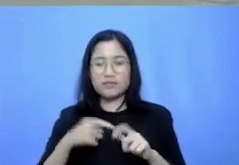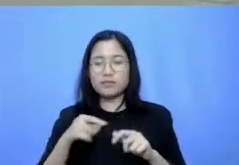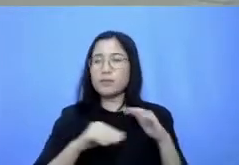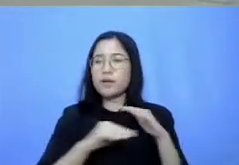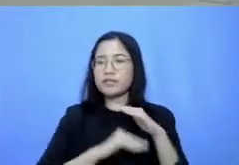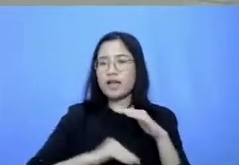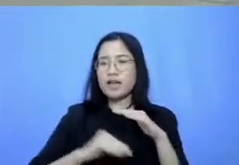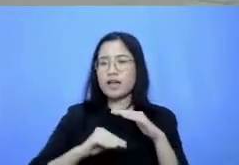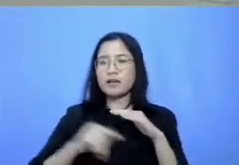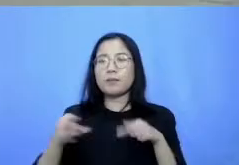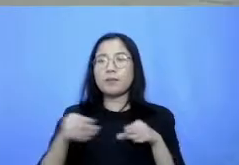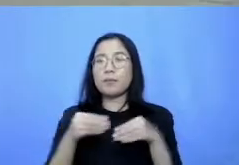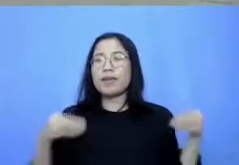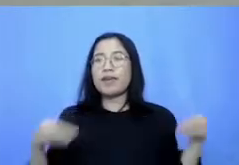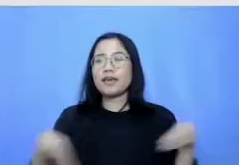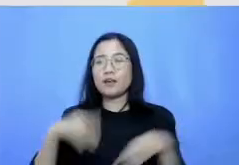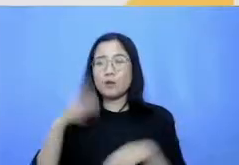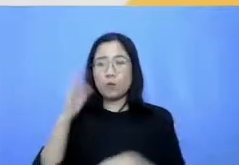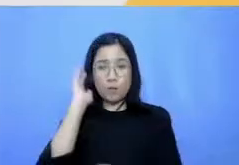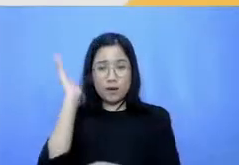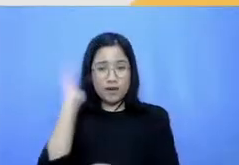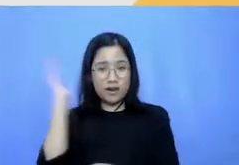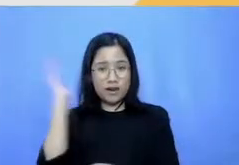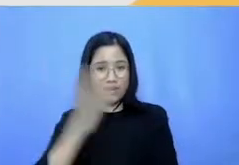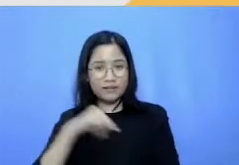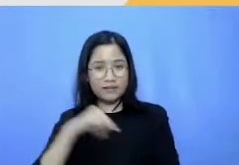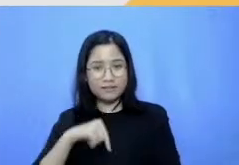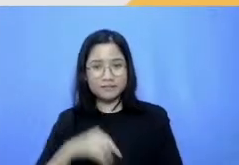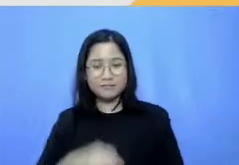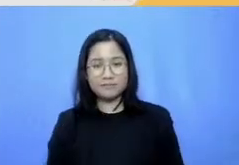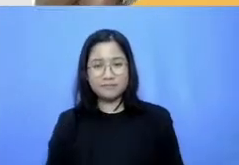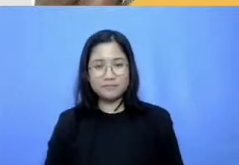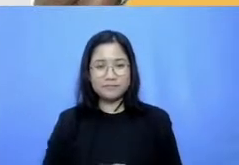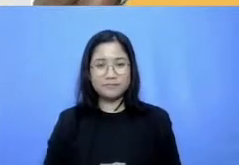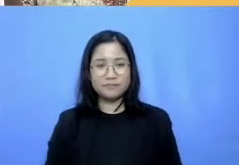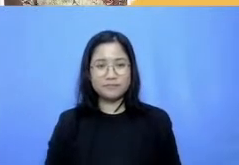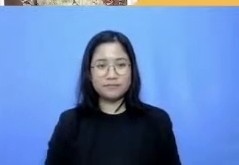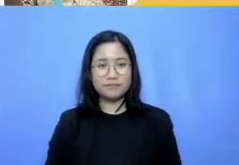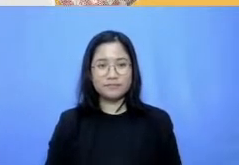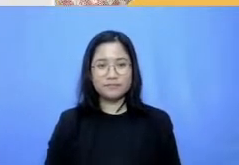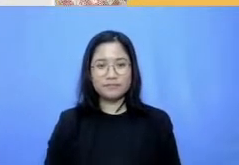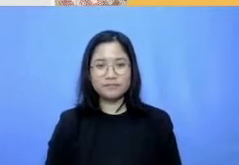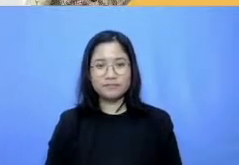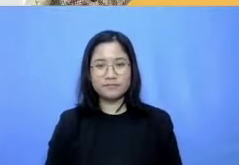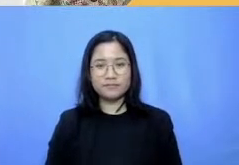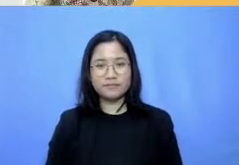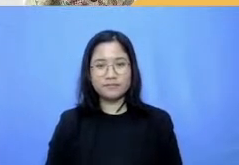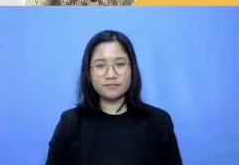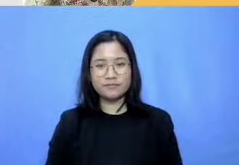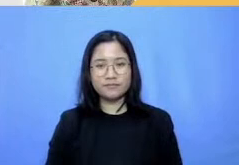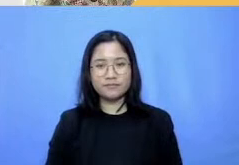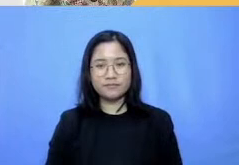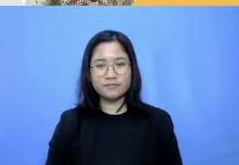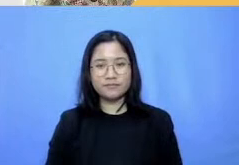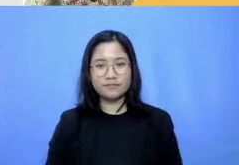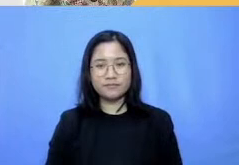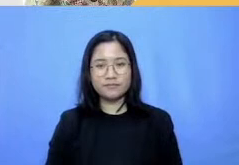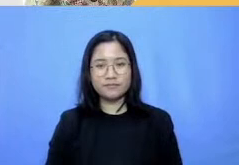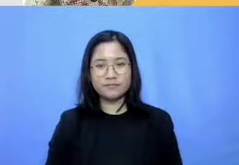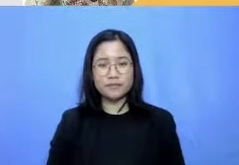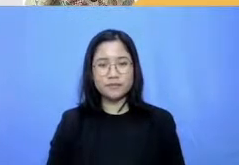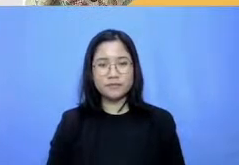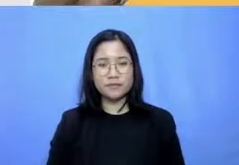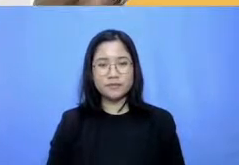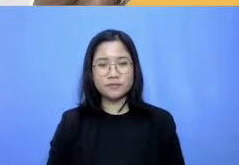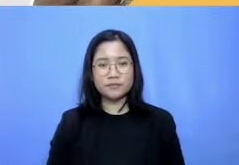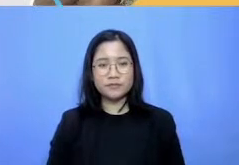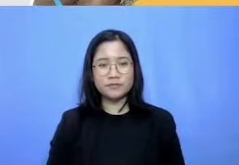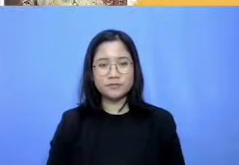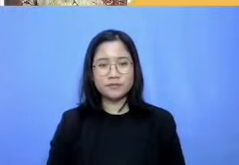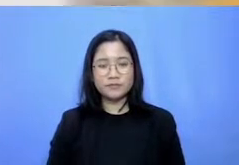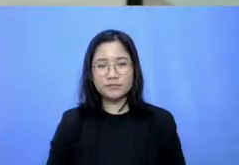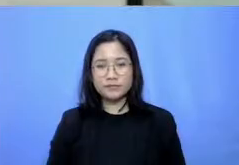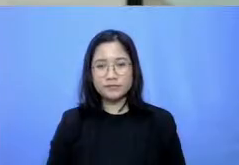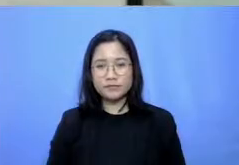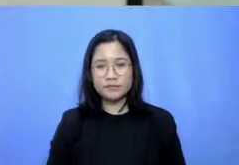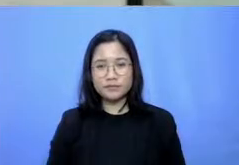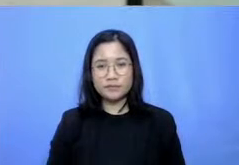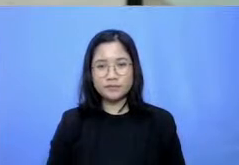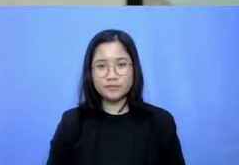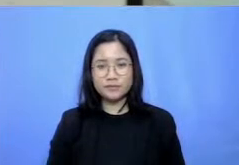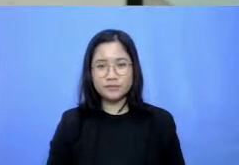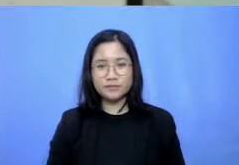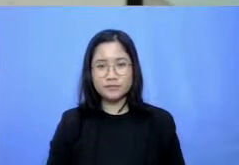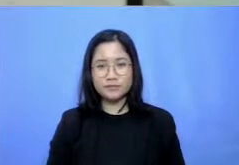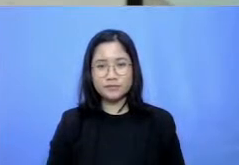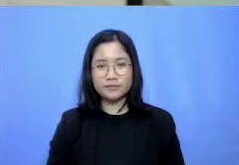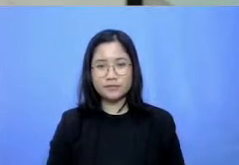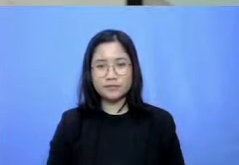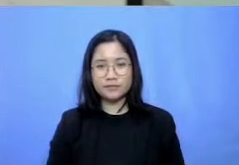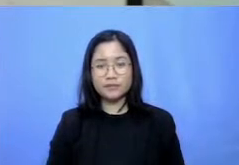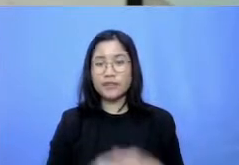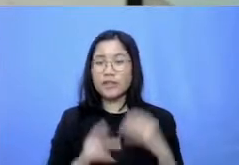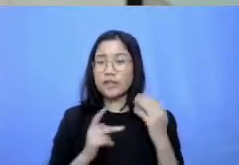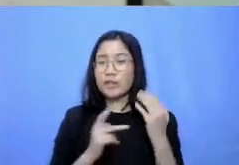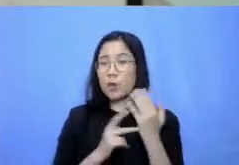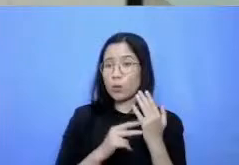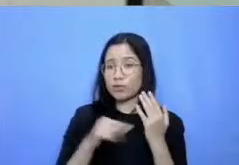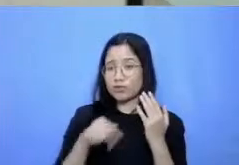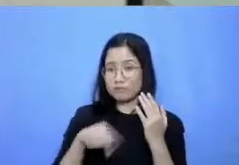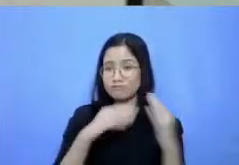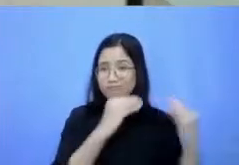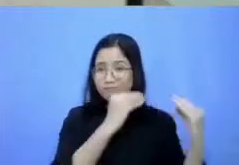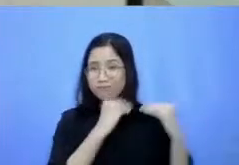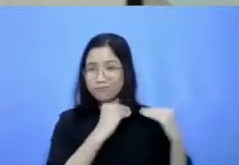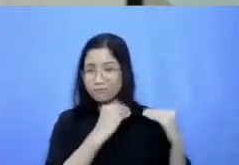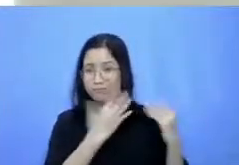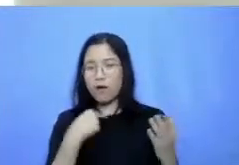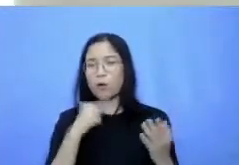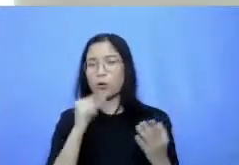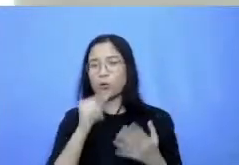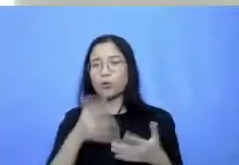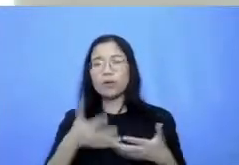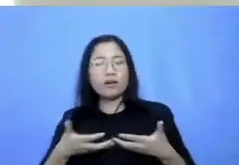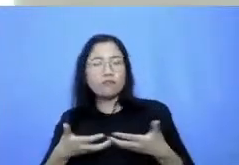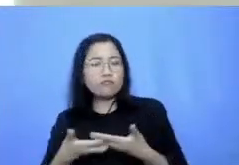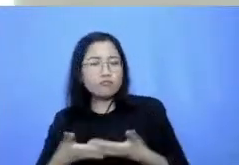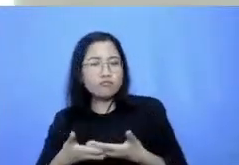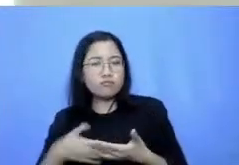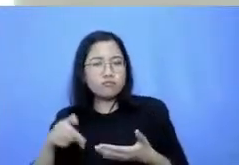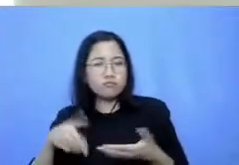tak hari ini teknologi mengajarkan kita untuk bisa beradaptasi dengan baik terutama dalam menghadapi